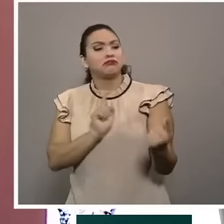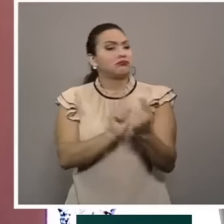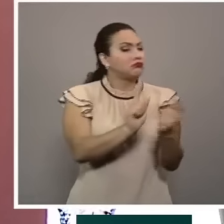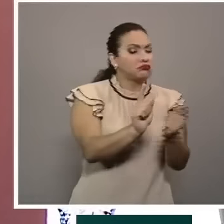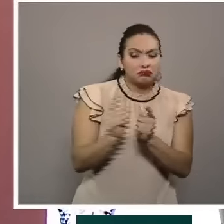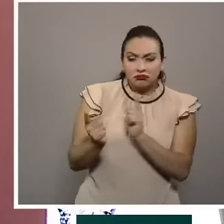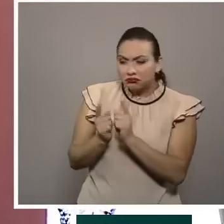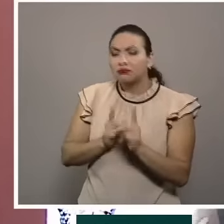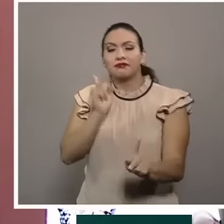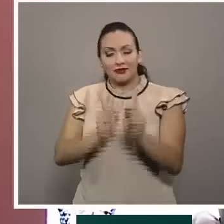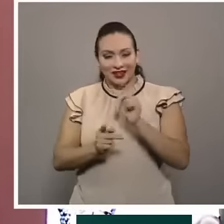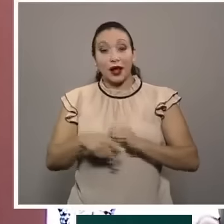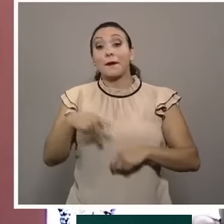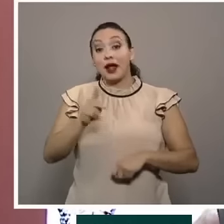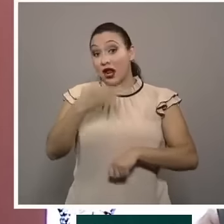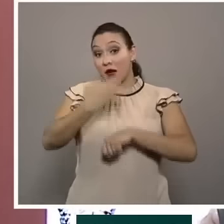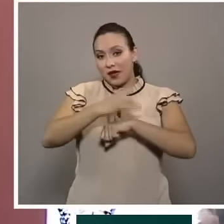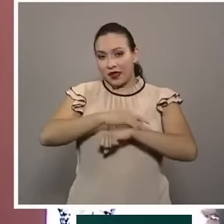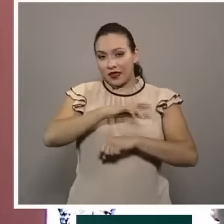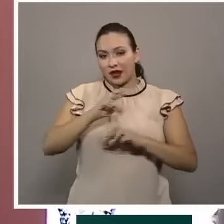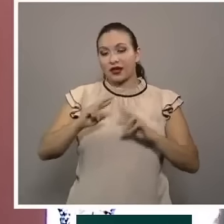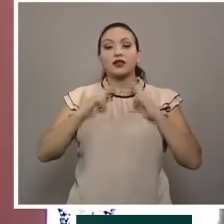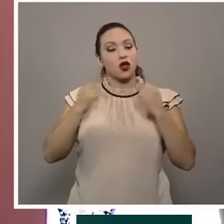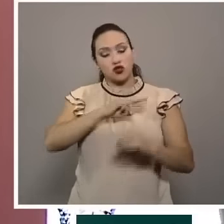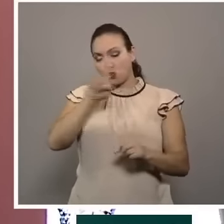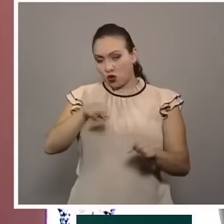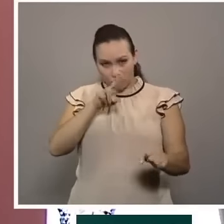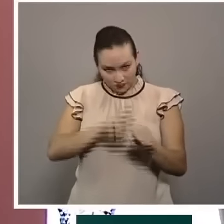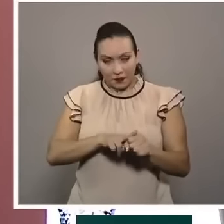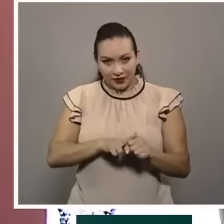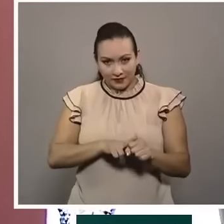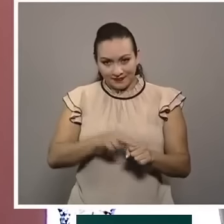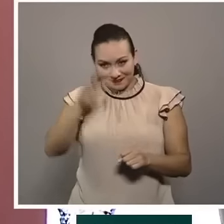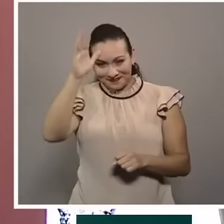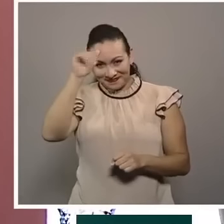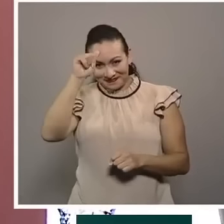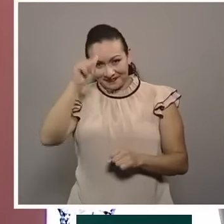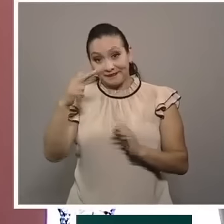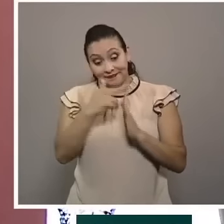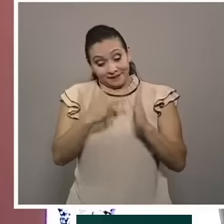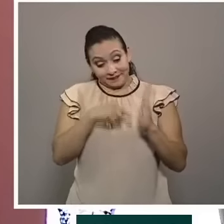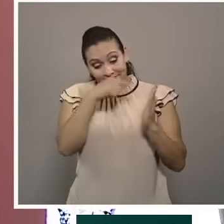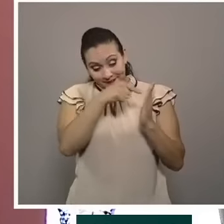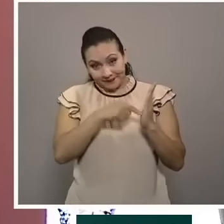vamos a iniciar la sesión con las formalidades que nuestro reglamento interno establece. Entonces,